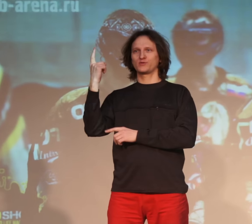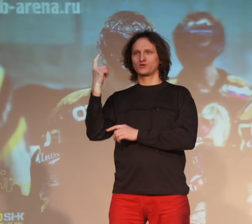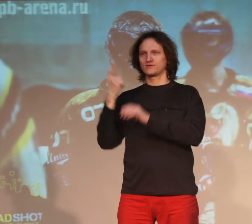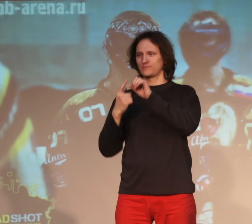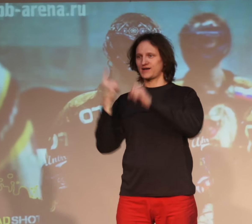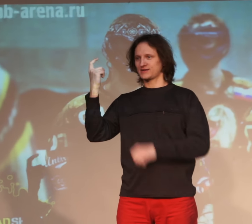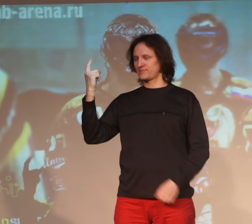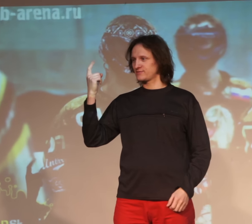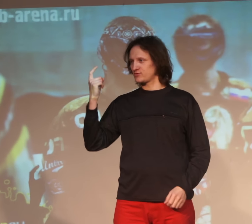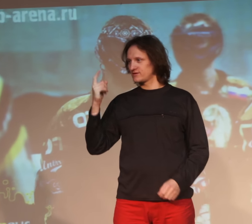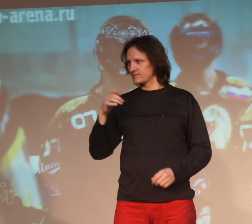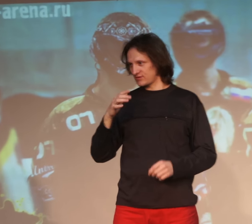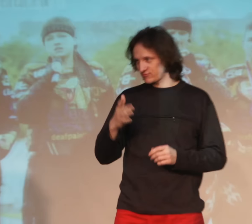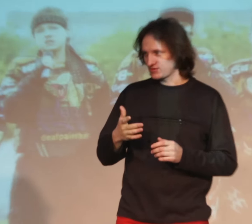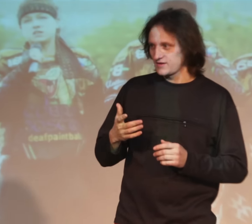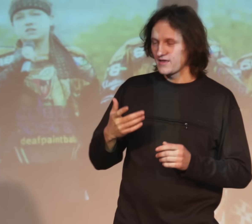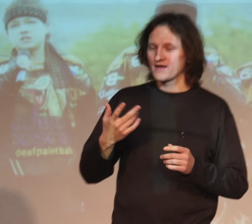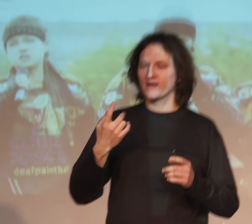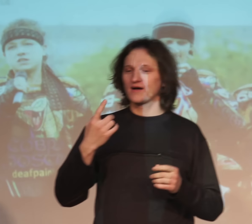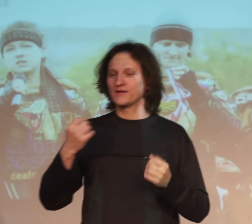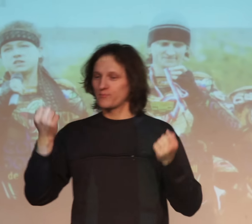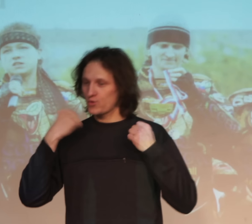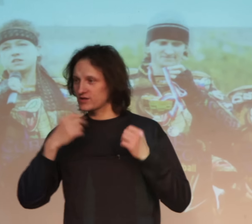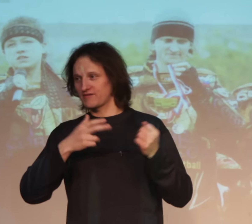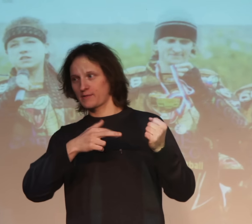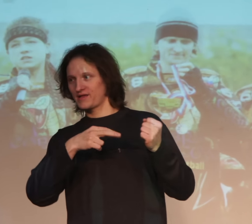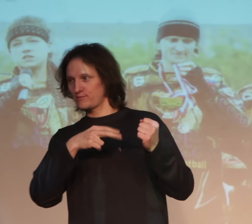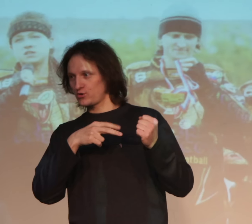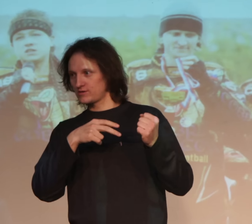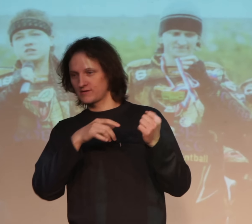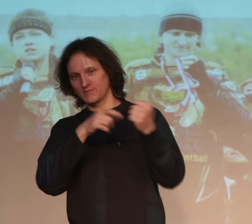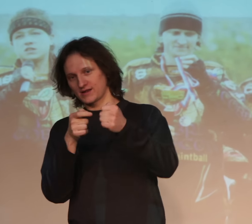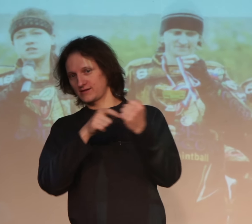и умение брать на себя ответственность, молниеносно принимать решения.